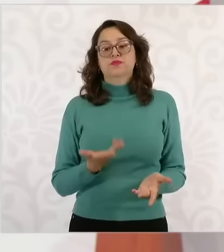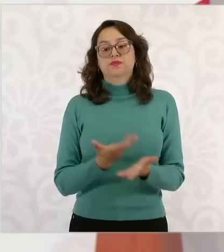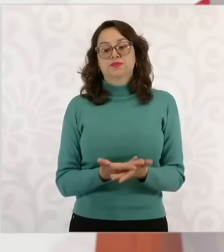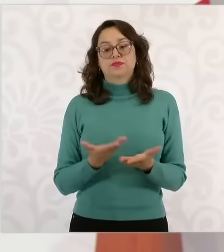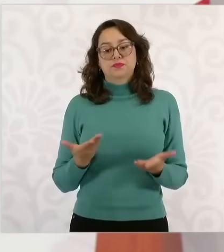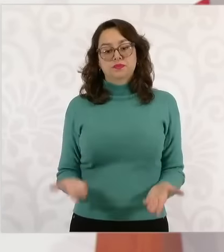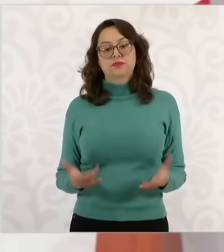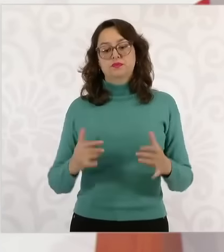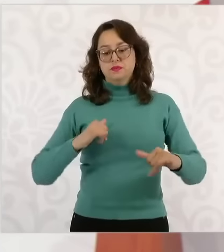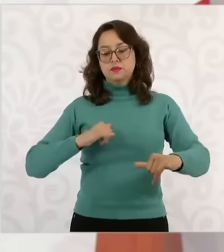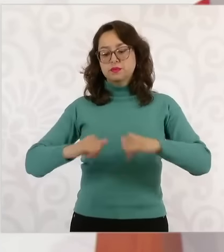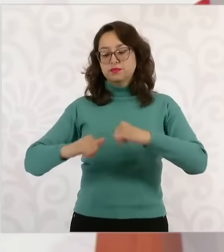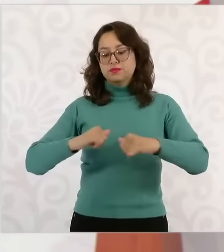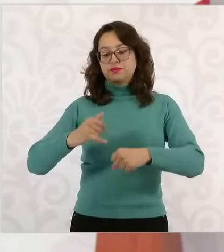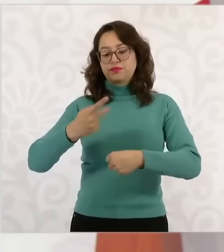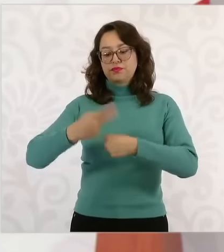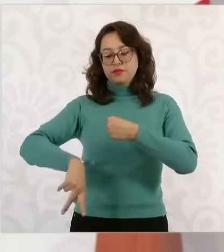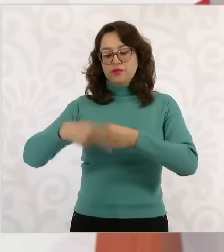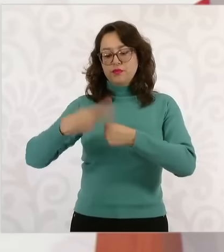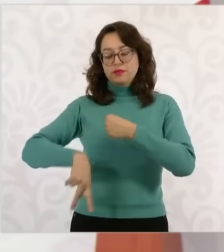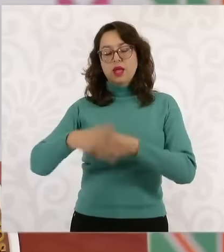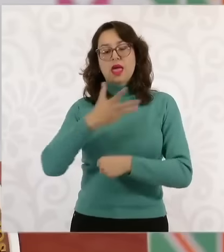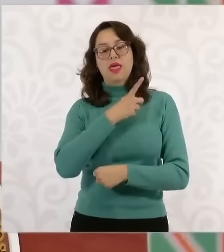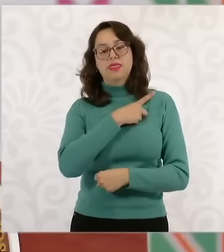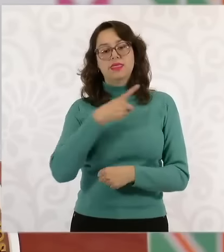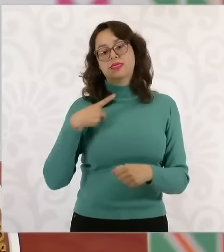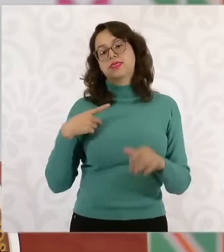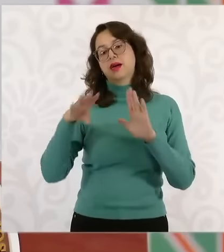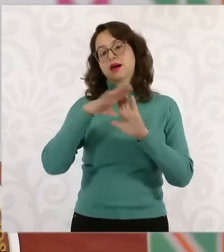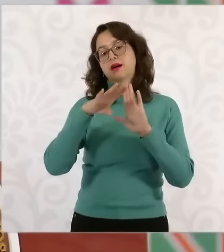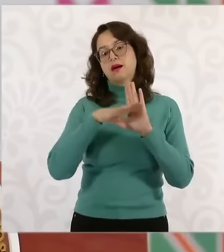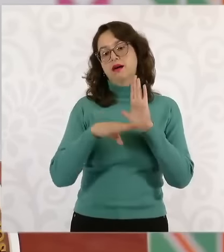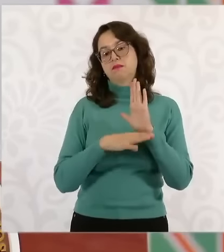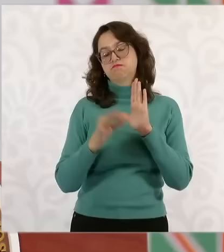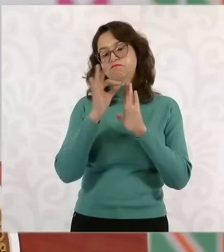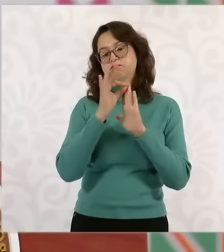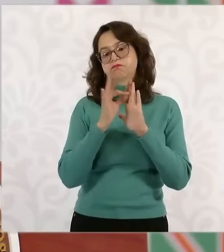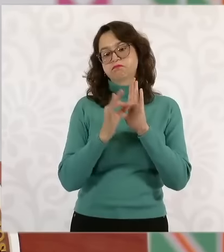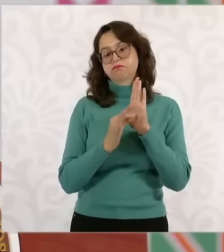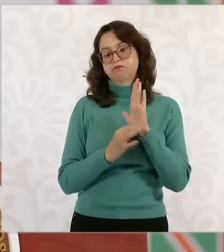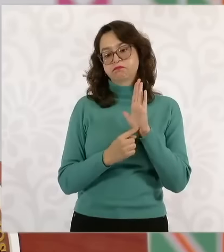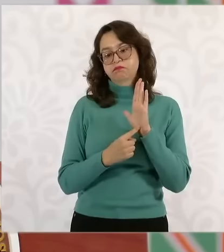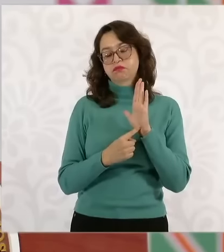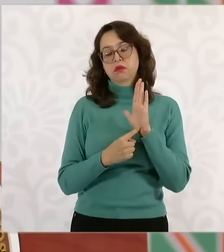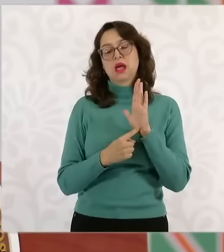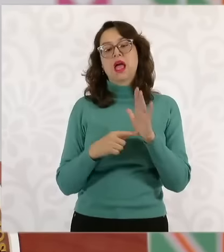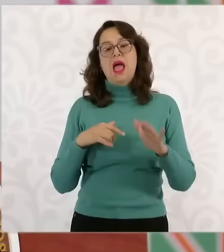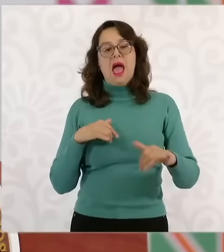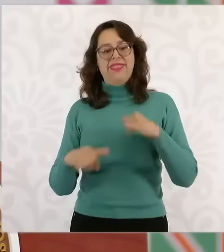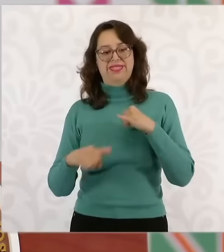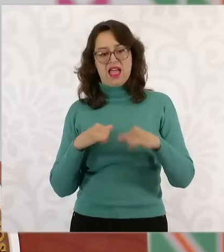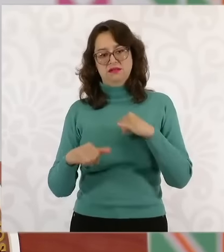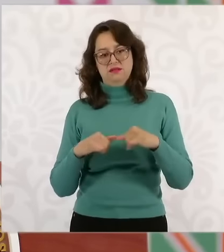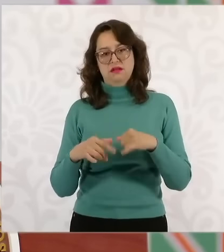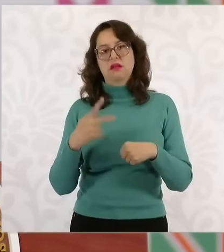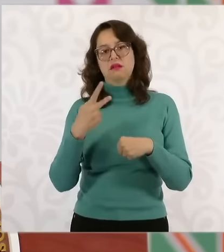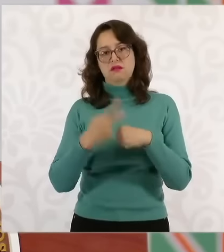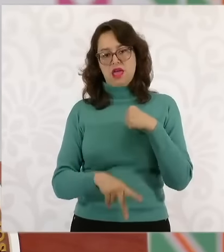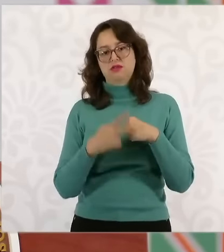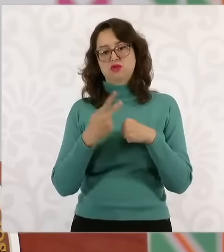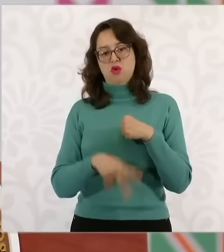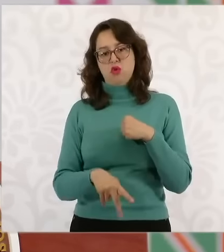cierto protocolo que está definido. Eh, a veces el atlas de riesgo pues requiere muchos recursos